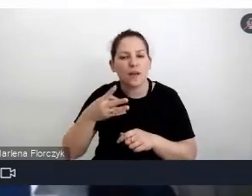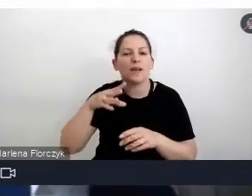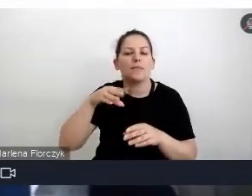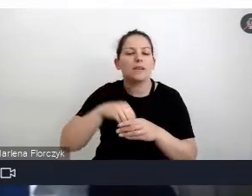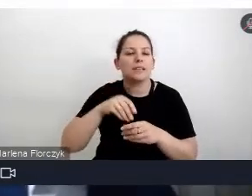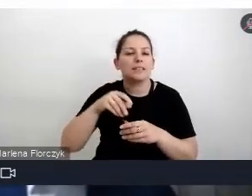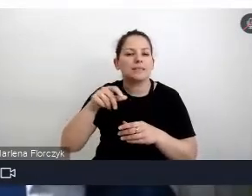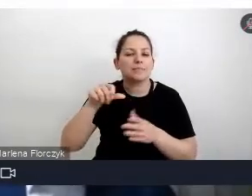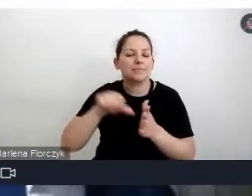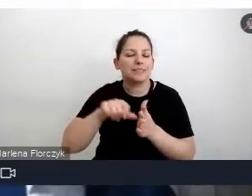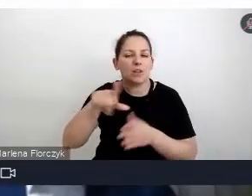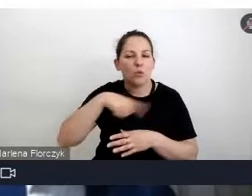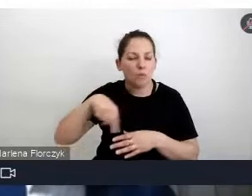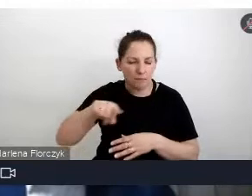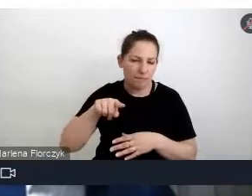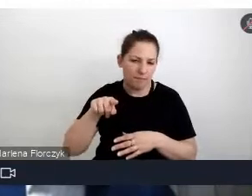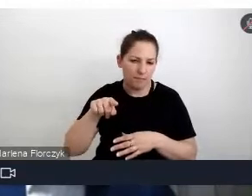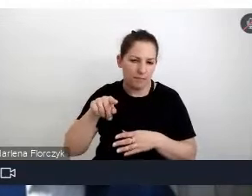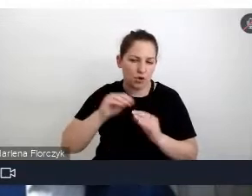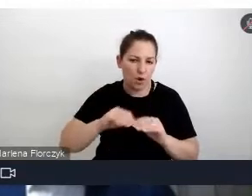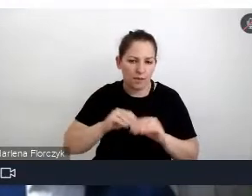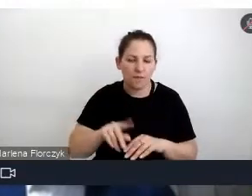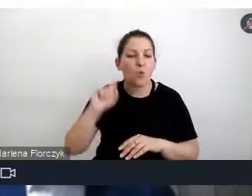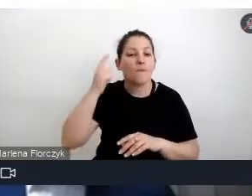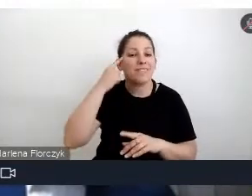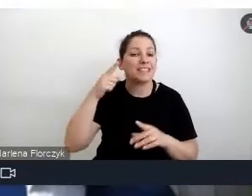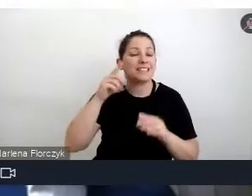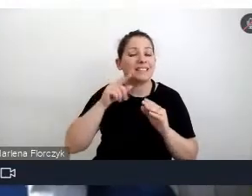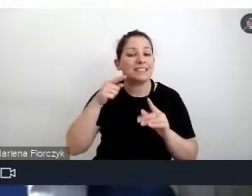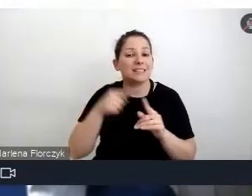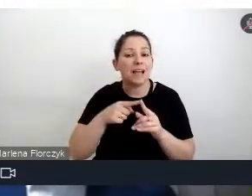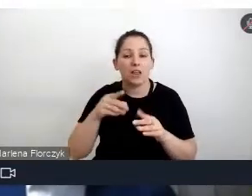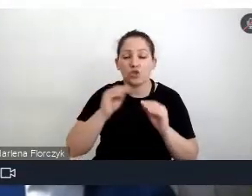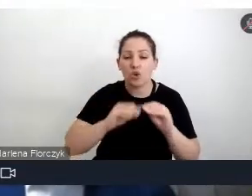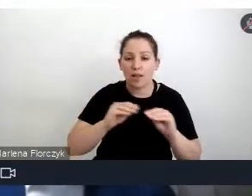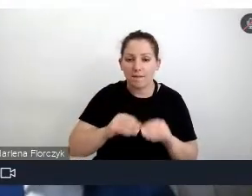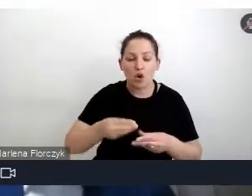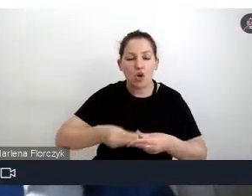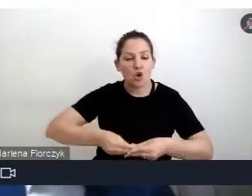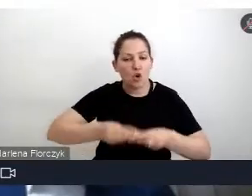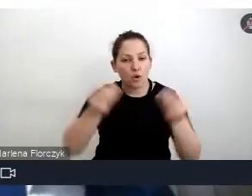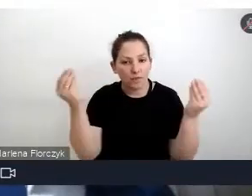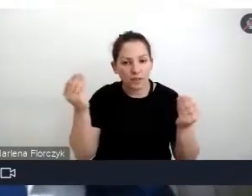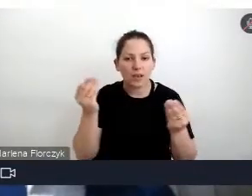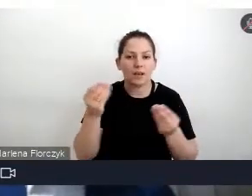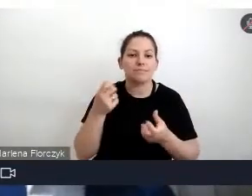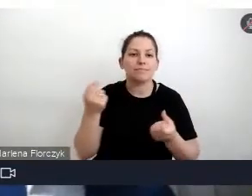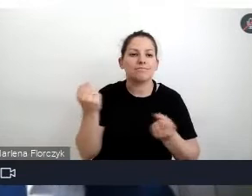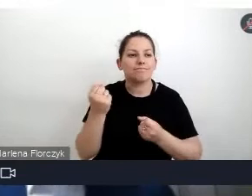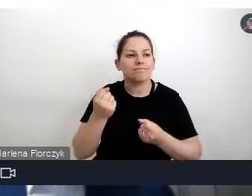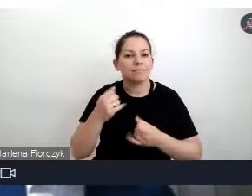Głównym naszym celem szkoleniowym jest rozwijanie i wzmacnianie potencjału ludzkiego.